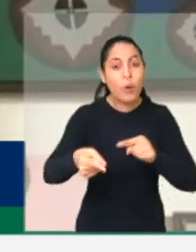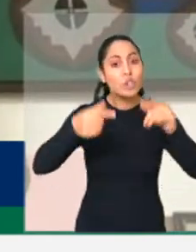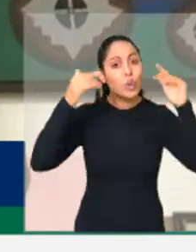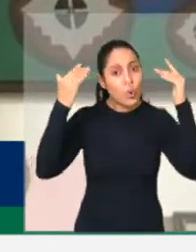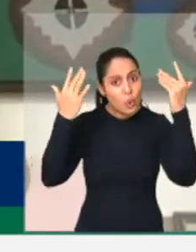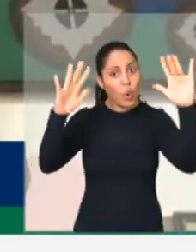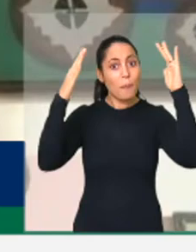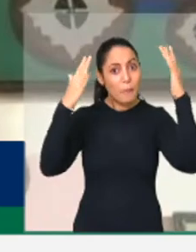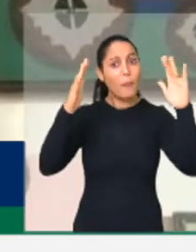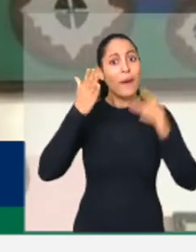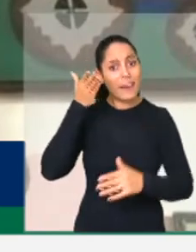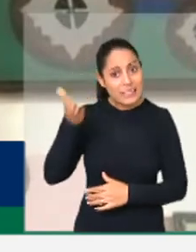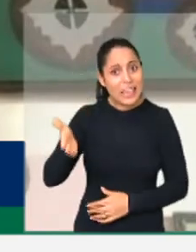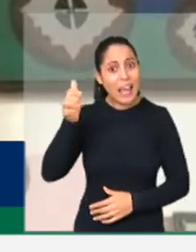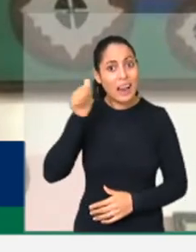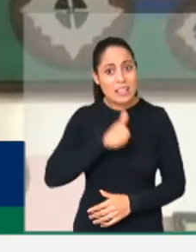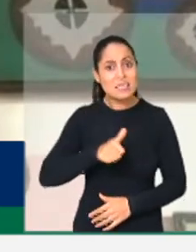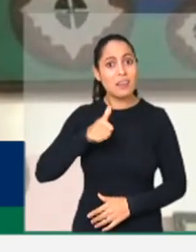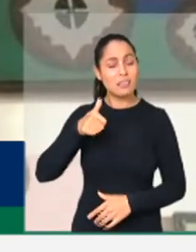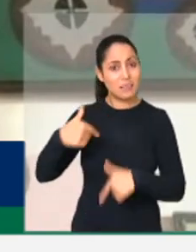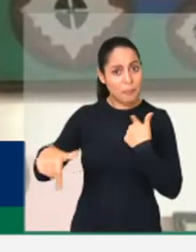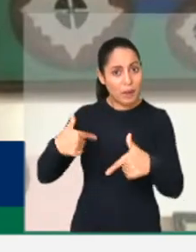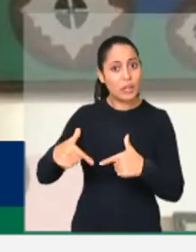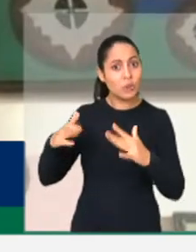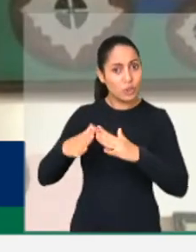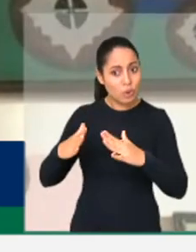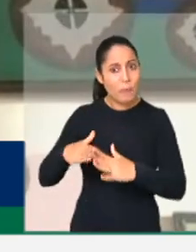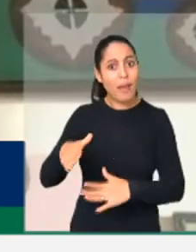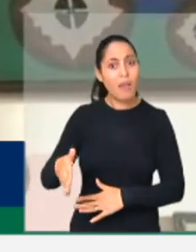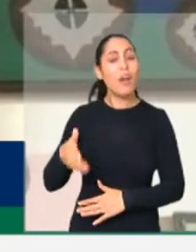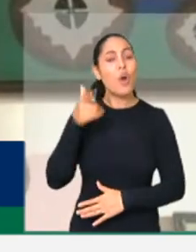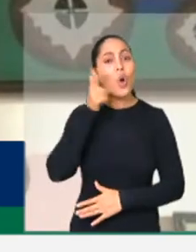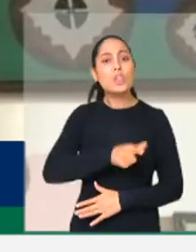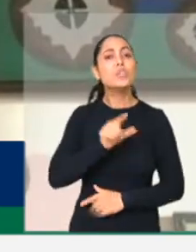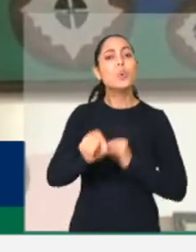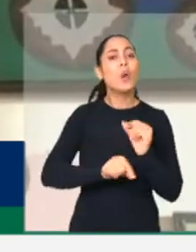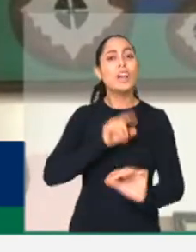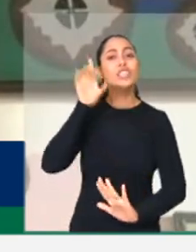CASAS E NÓS POSSAMOS CUIDAR DELAS. É MUITO IMPORTANTE E NÓS ESTAMOS CONVIDANDO TAMBÉ